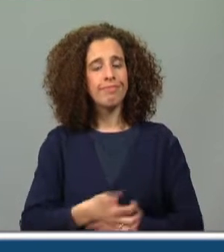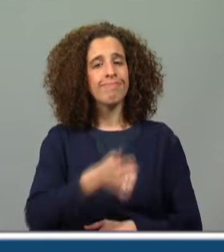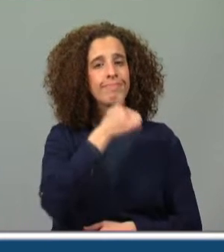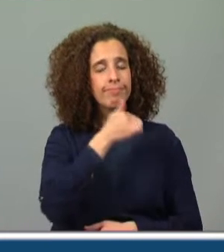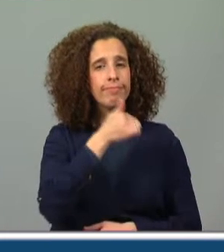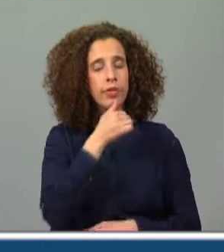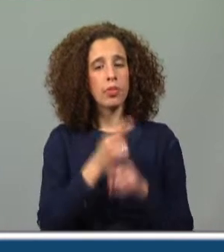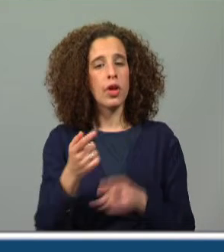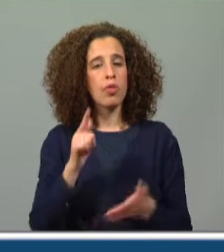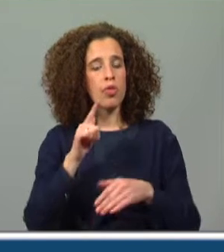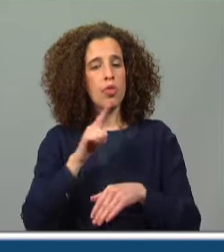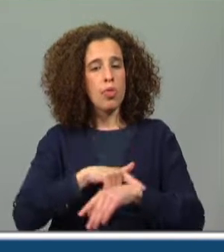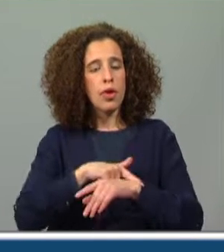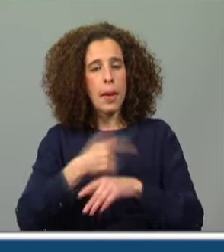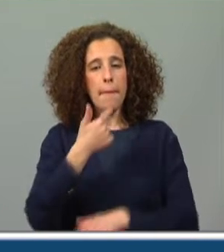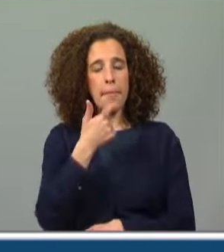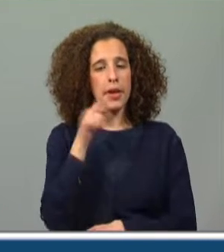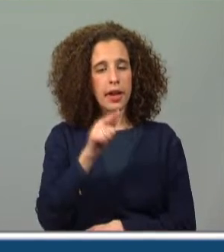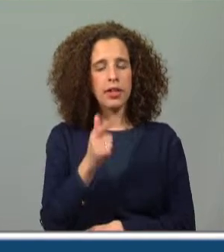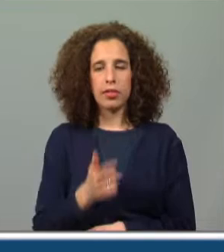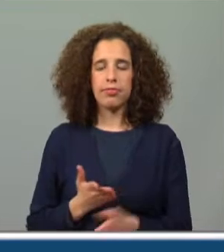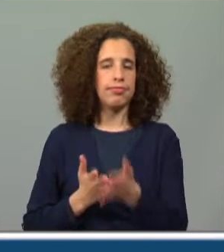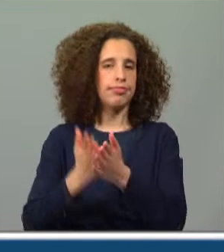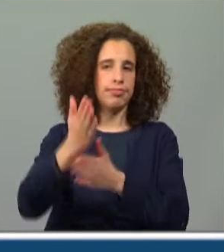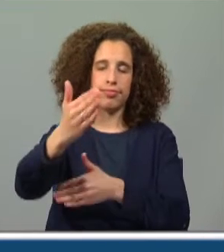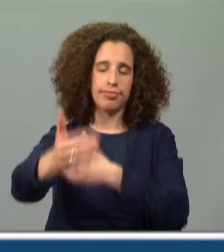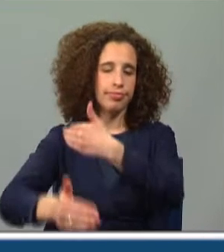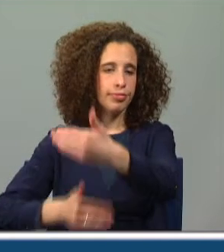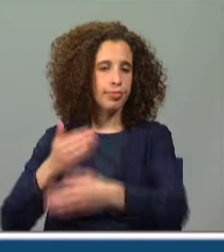porque é um momento em que ela percebe que aquilo se vai perpétuar o dia 因為那一刻她意識到它將延續這一天